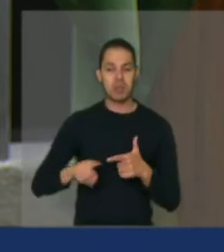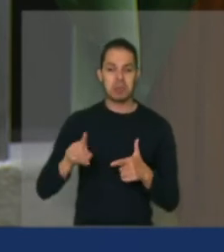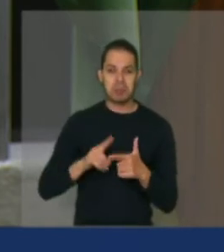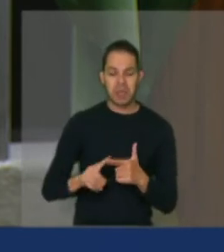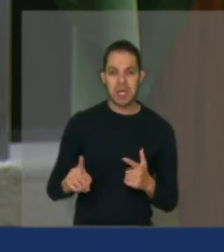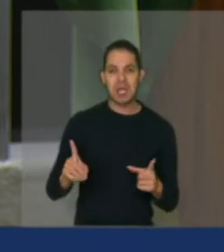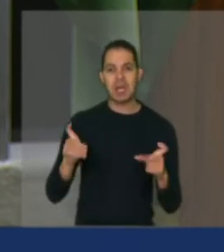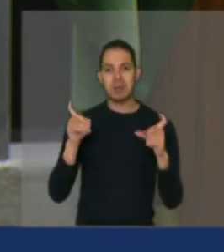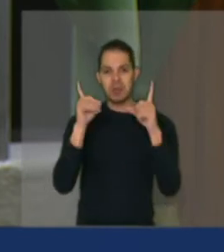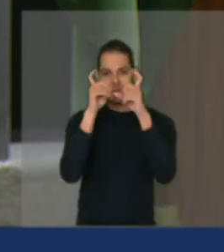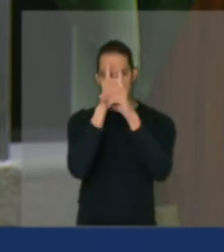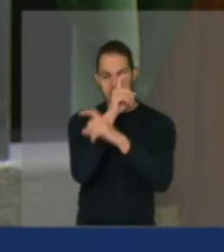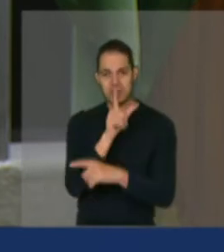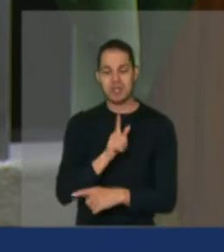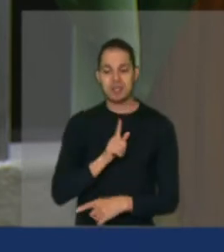SUA GESTÃO QUE A SOLUÇÃO É